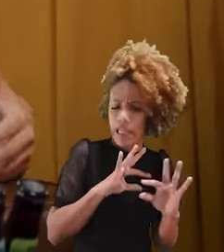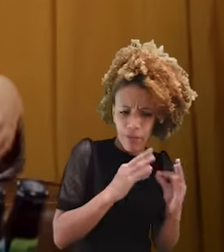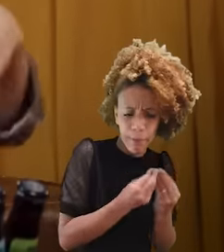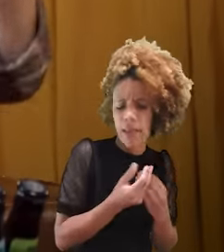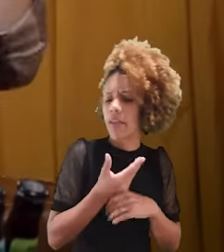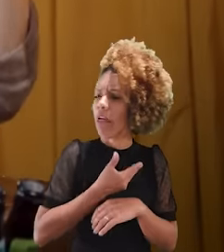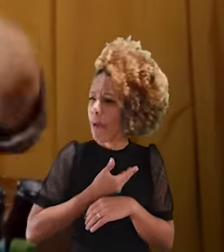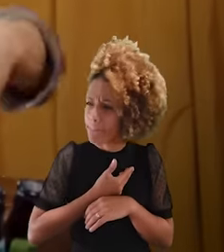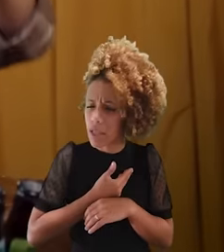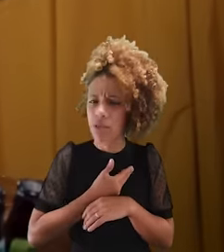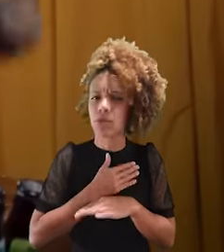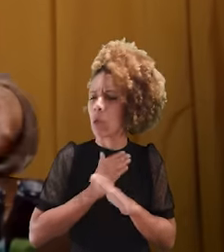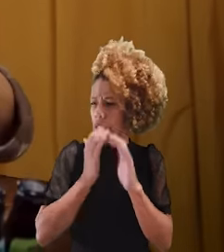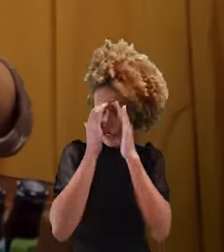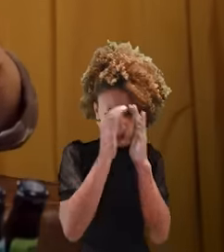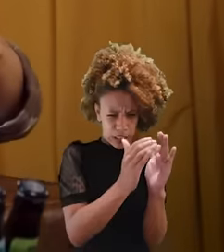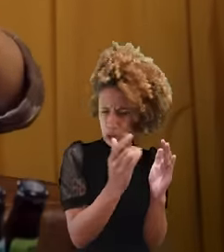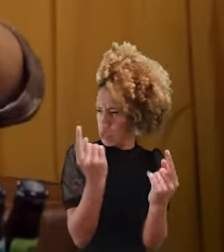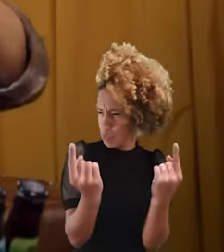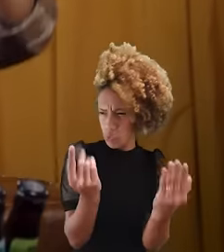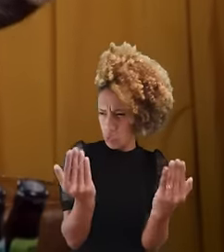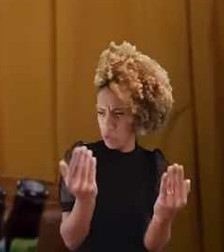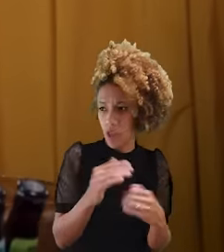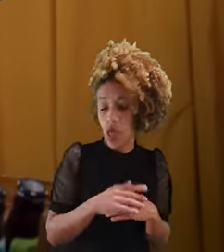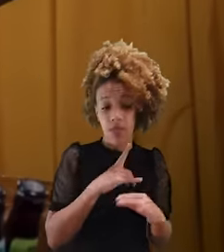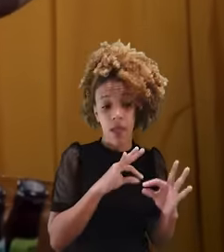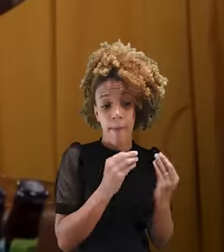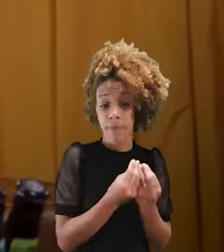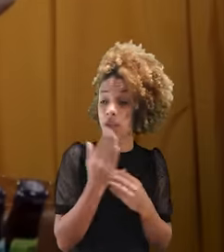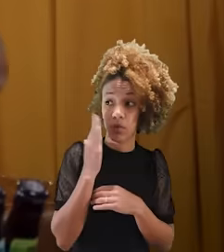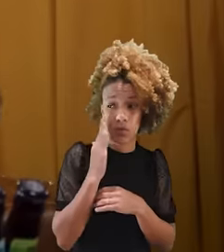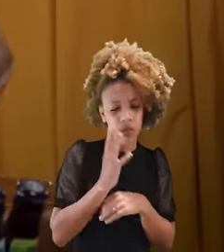pessoas que eu respeito que dos dois lados eu tenho parentes que eu que eu sei que são amorosos